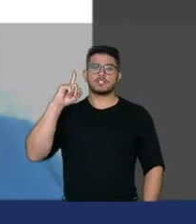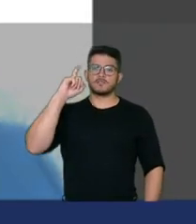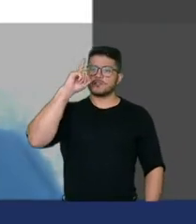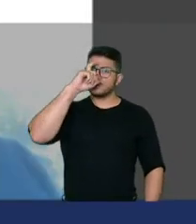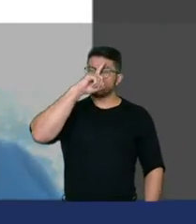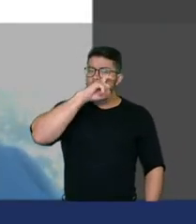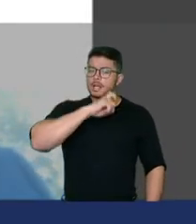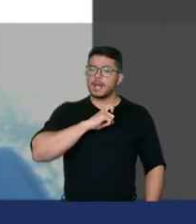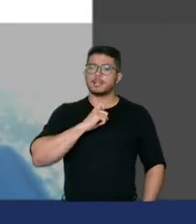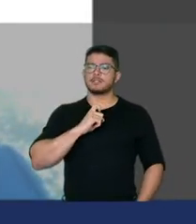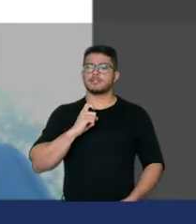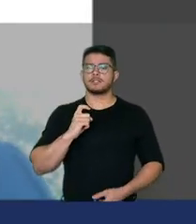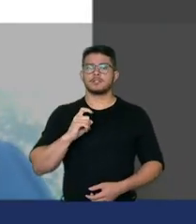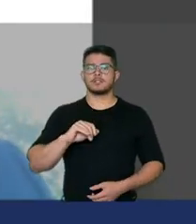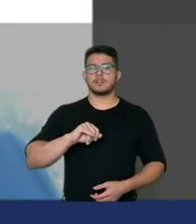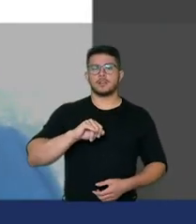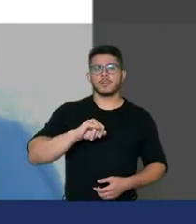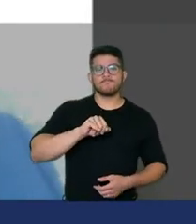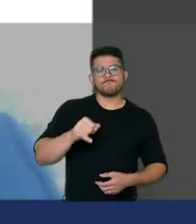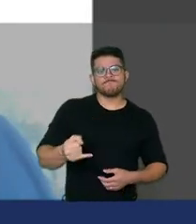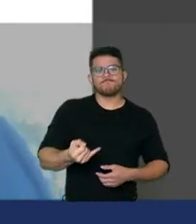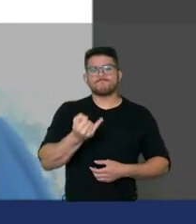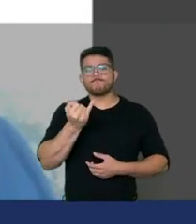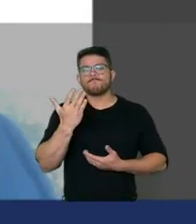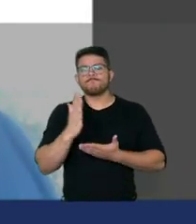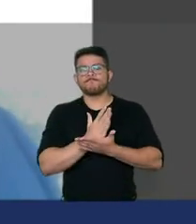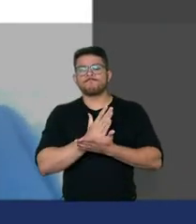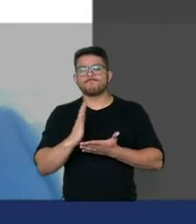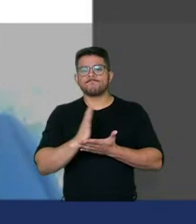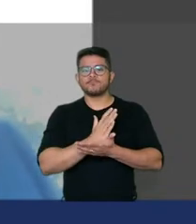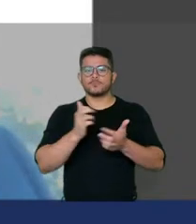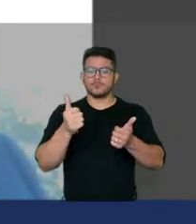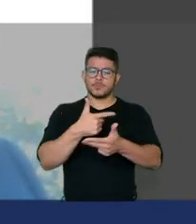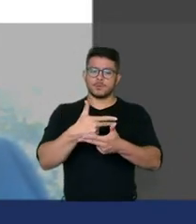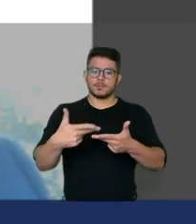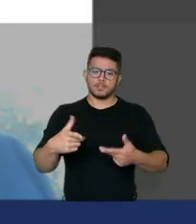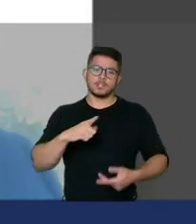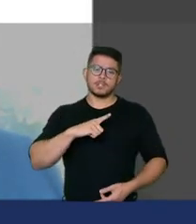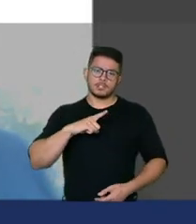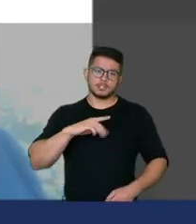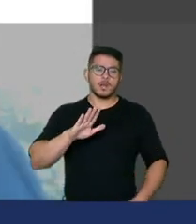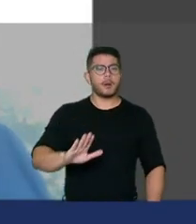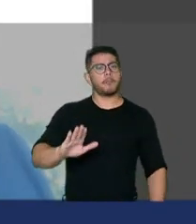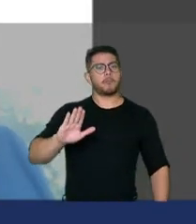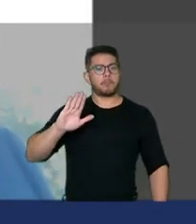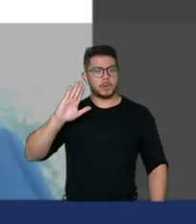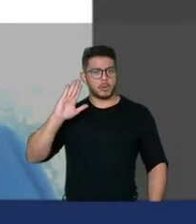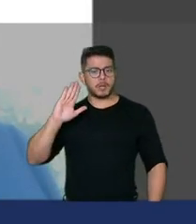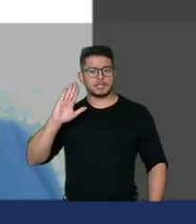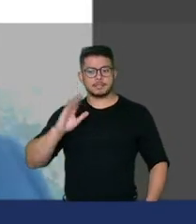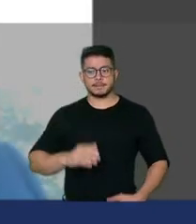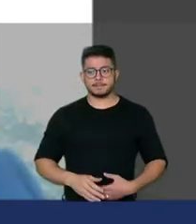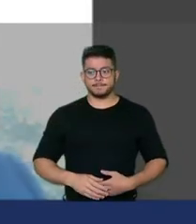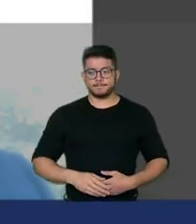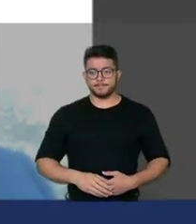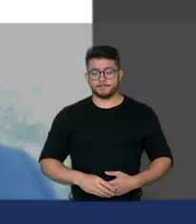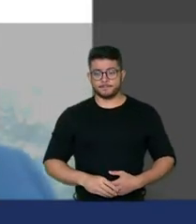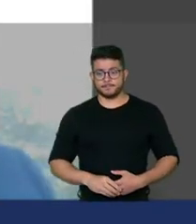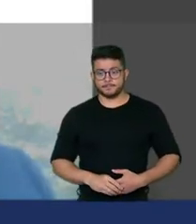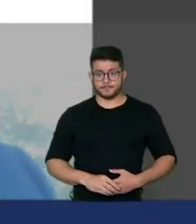PRESIDENTE BOLSONARO EM COLOCAR EM PRÁTICA ALGUMAS COISAS QUE ELE PROMETEU...